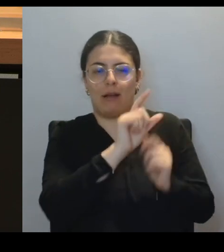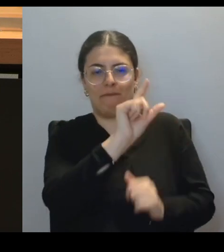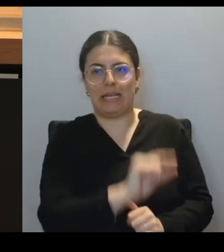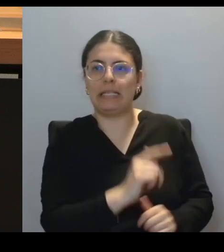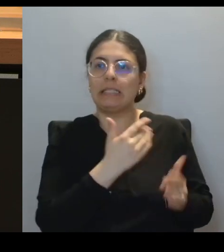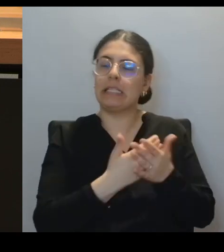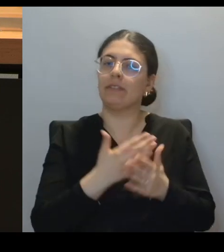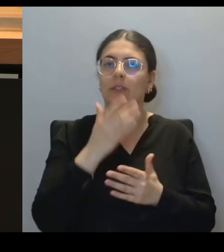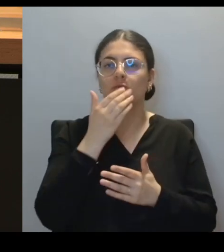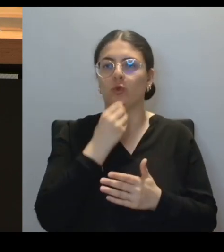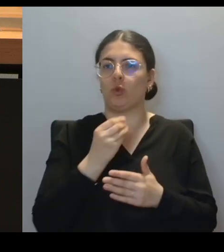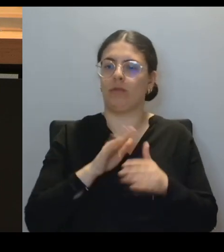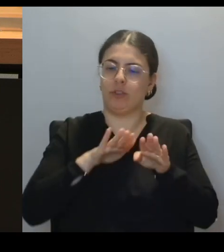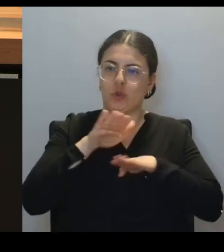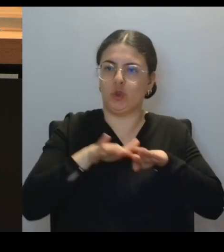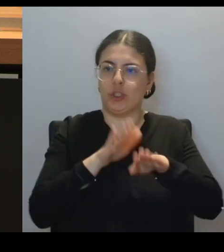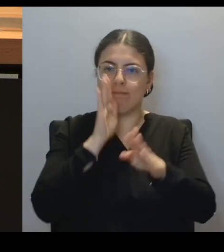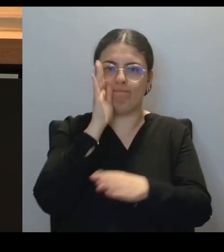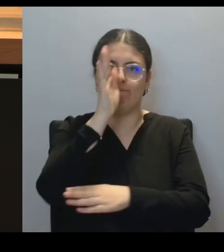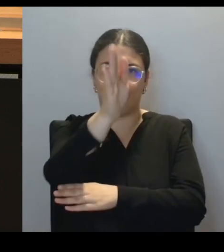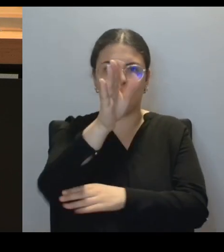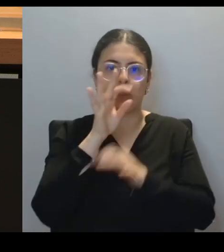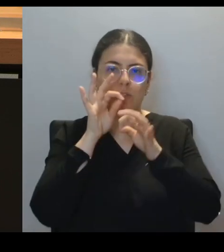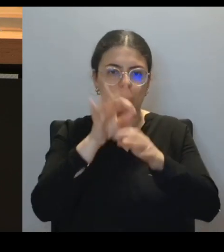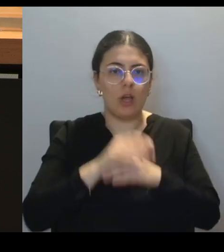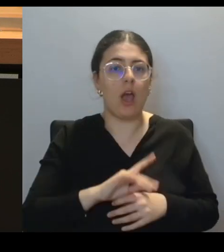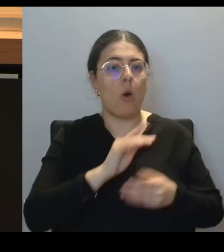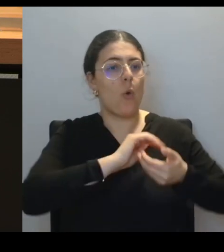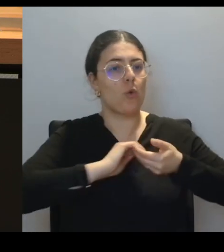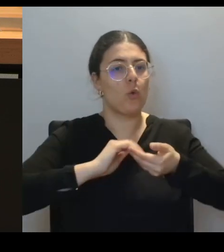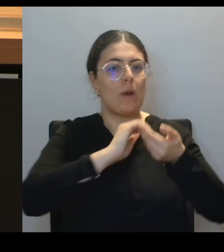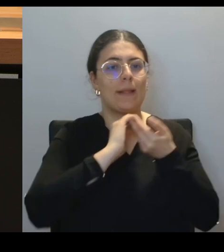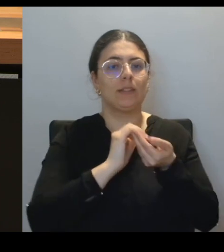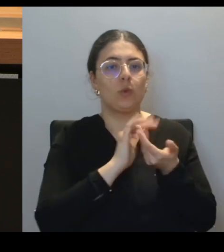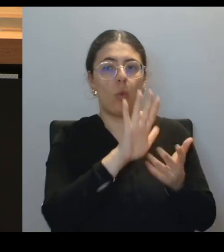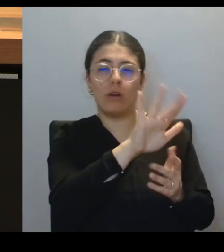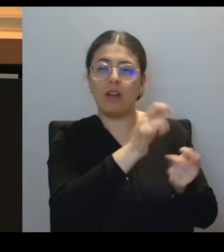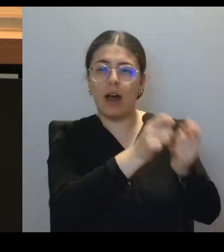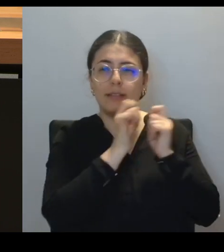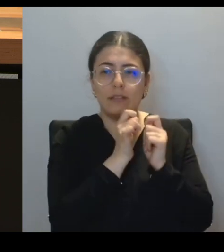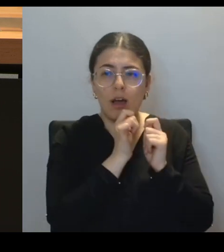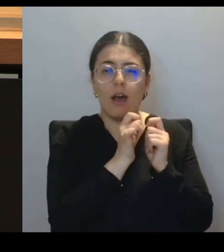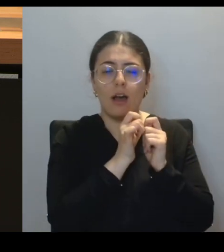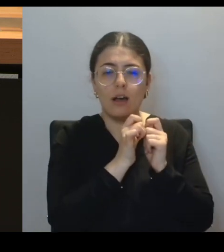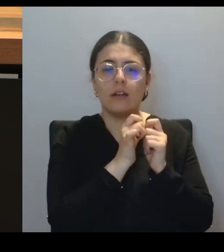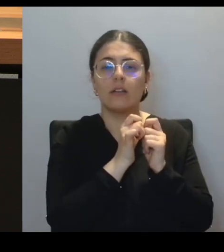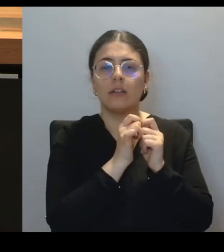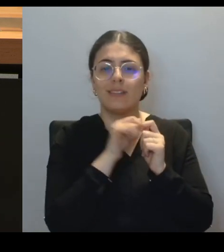Koalition beantragt, dass bei diesem Bericht insbesondere untersucht wird, wie die Verzahnung zwischen diesen Bereichen